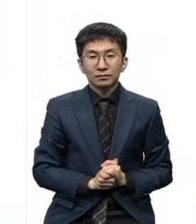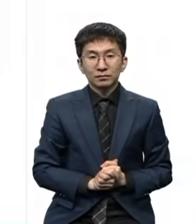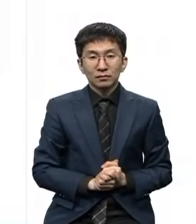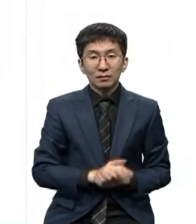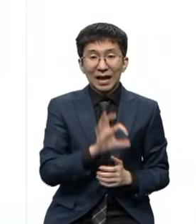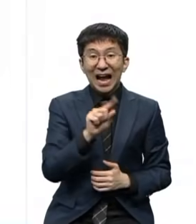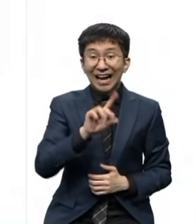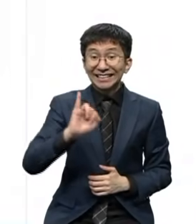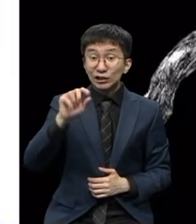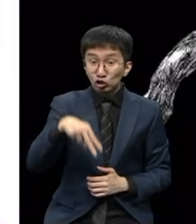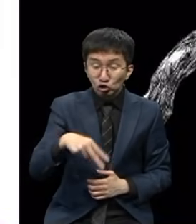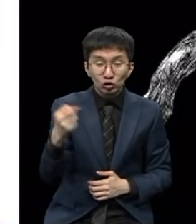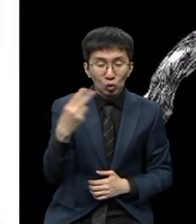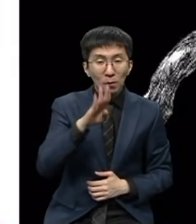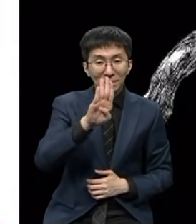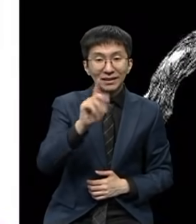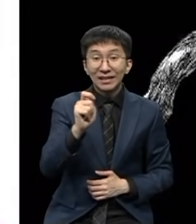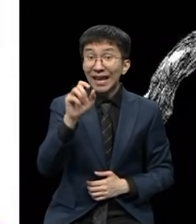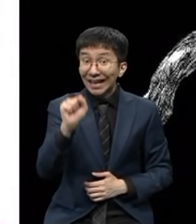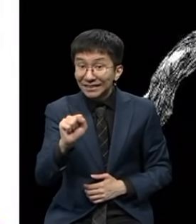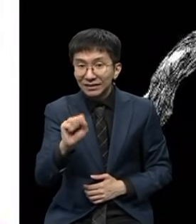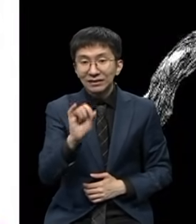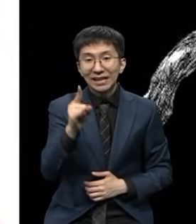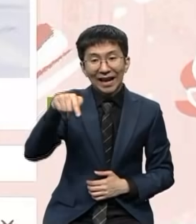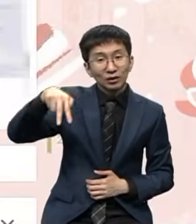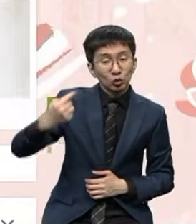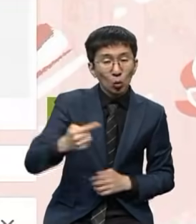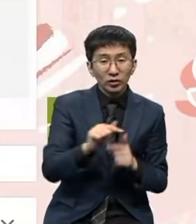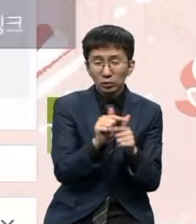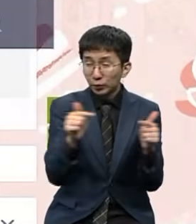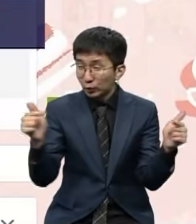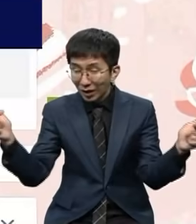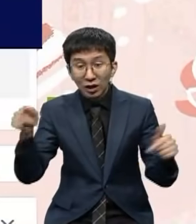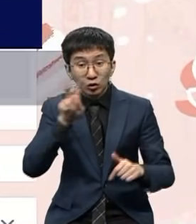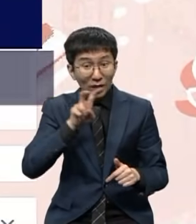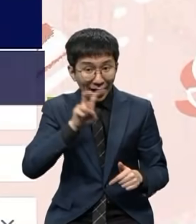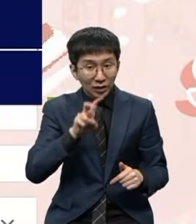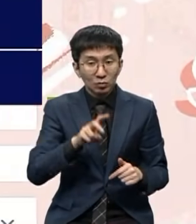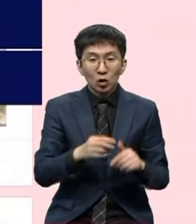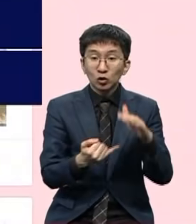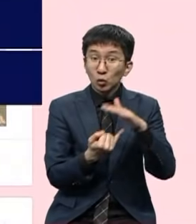아이유를 포함해 BTS와 엑소, NCT 등의 그룹과 멤버, 소녀시대 출신 태연,